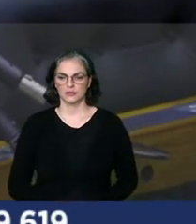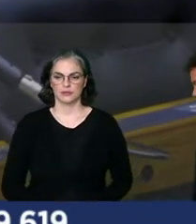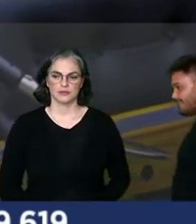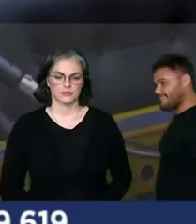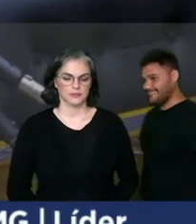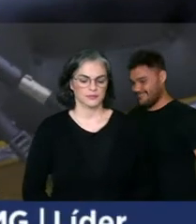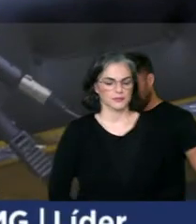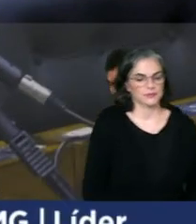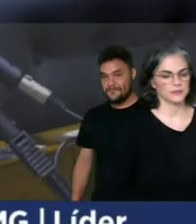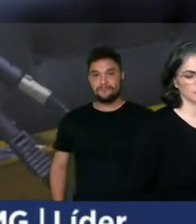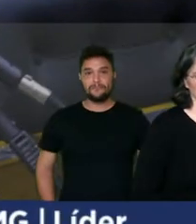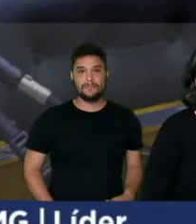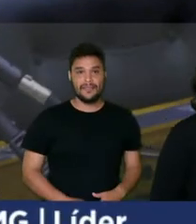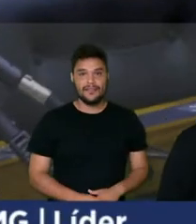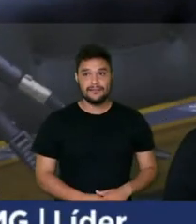ENCAMINHAR SIM , COMPREENDEMOS QUE DE FATO A PARTE DOS